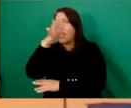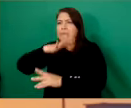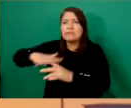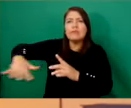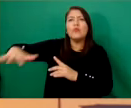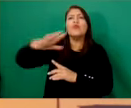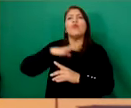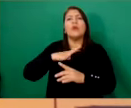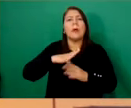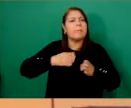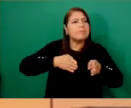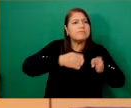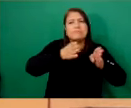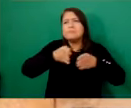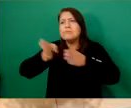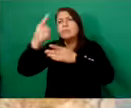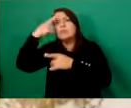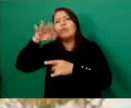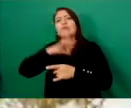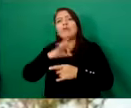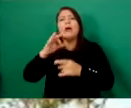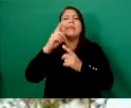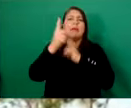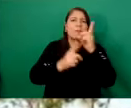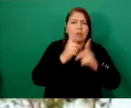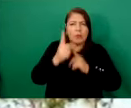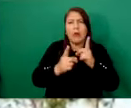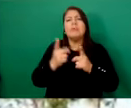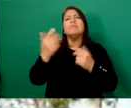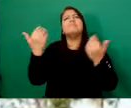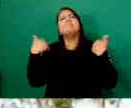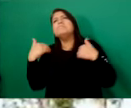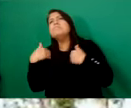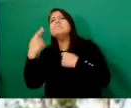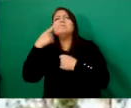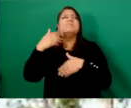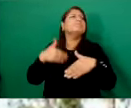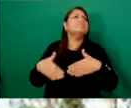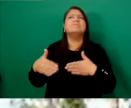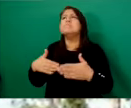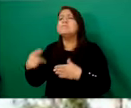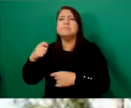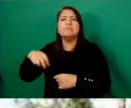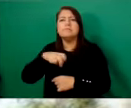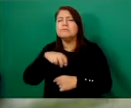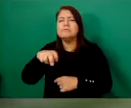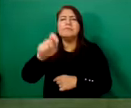Estos jardines albergan también caminos para practicar deporte y zonas de esparcimiento al aire libre.